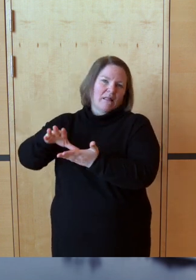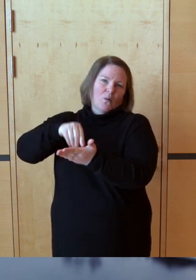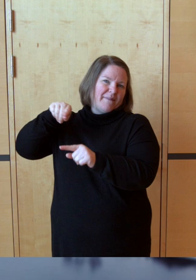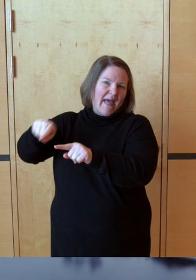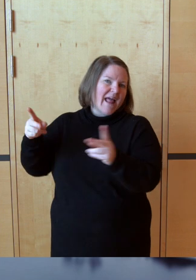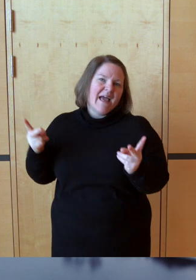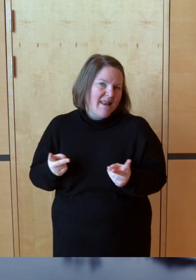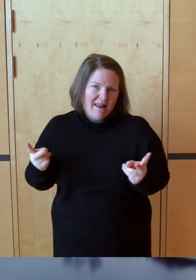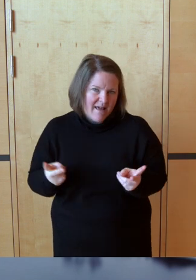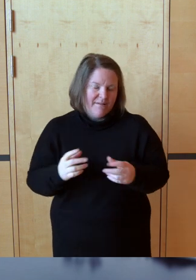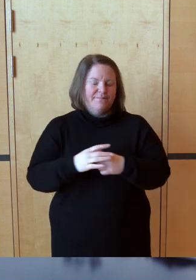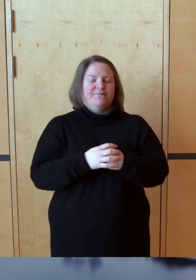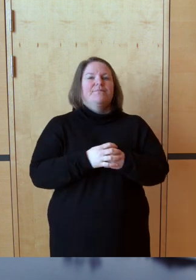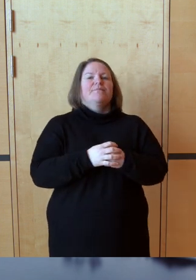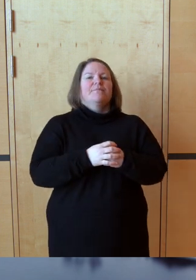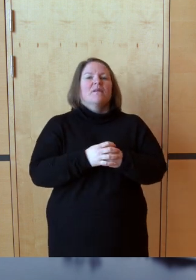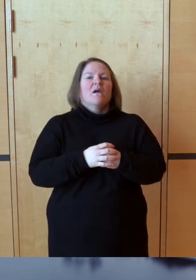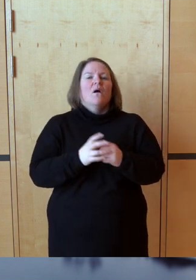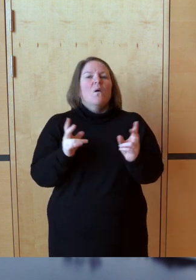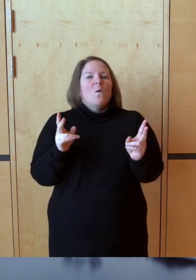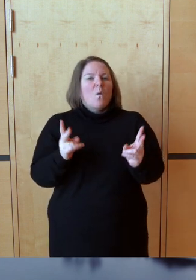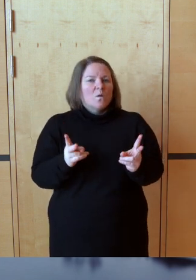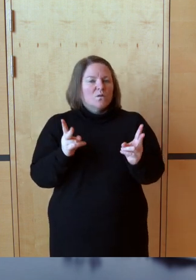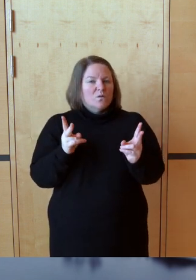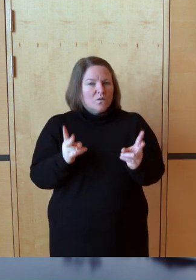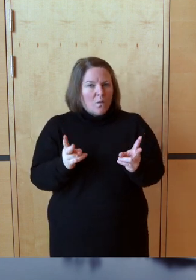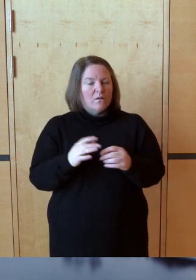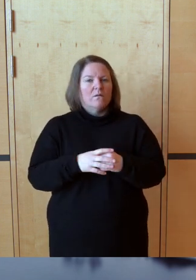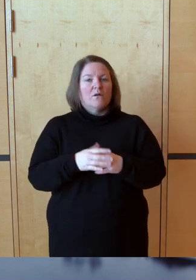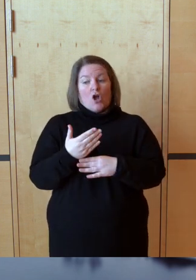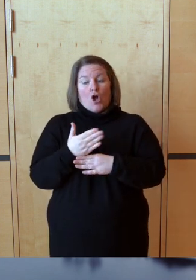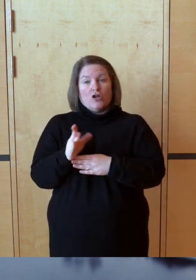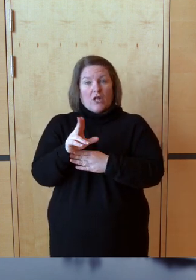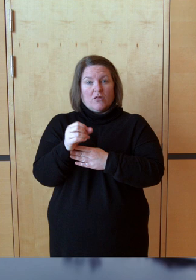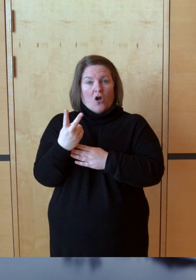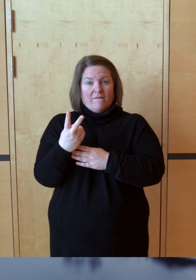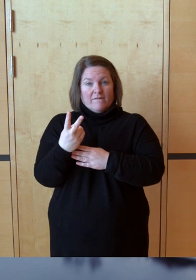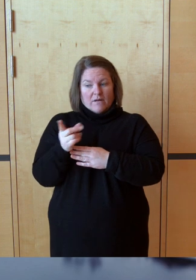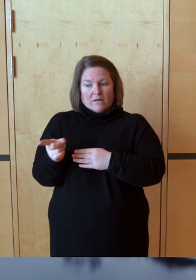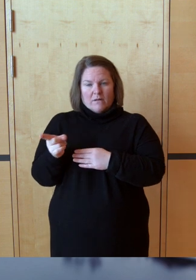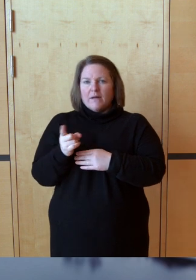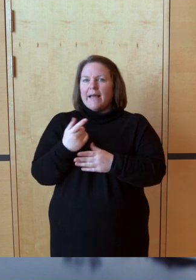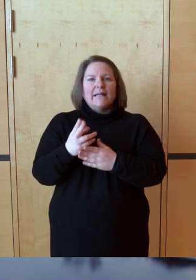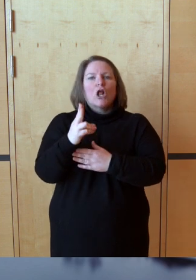Sen är det så också att Östra Navet ingen nödlösning för Räddningstjänsten